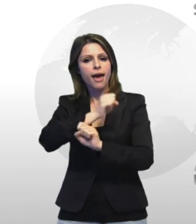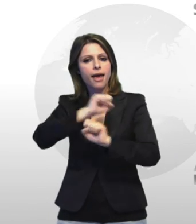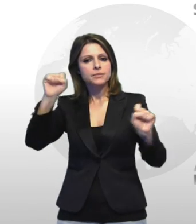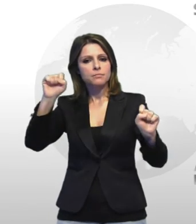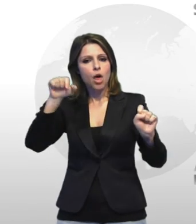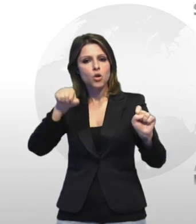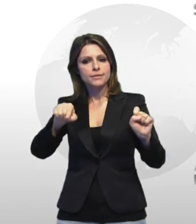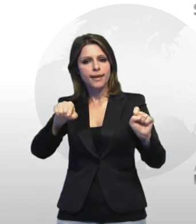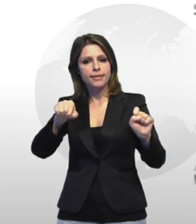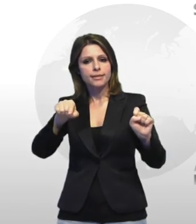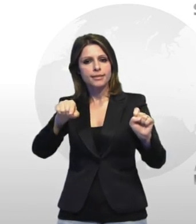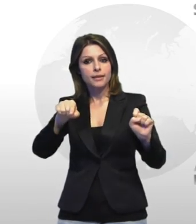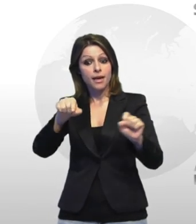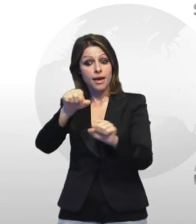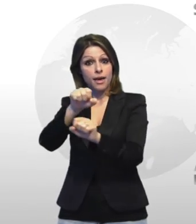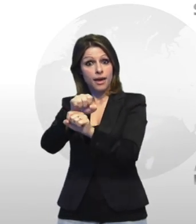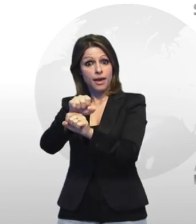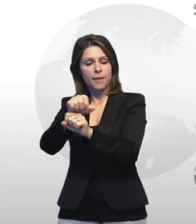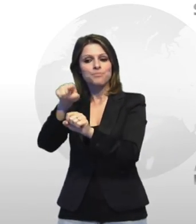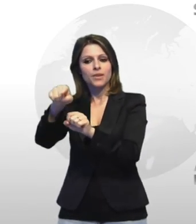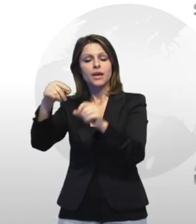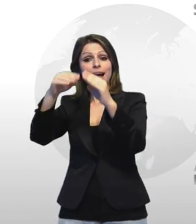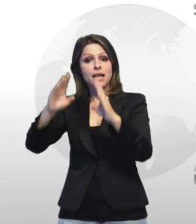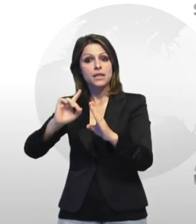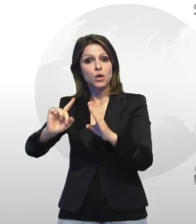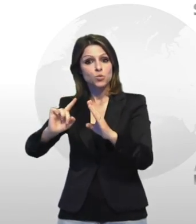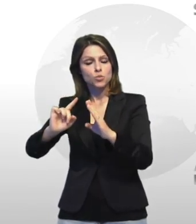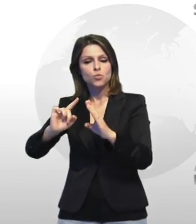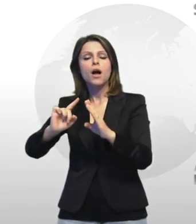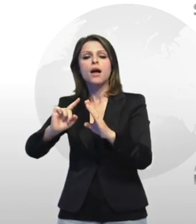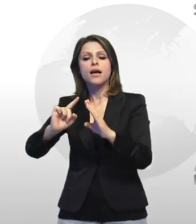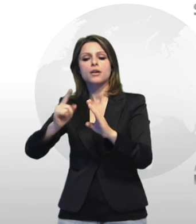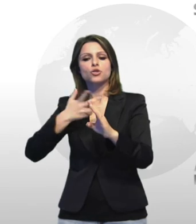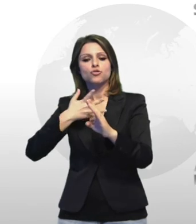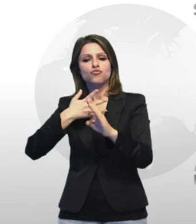nella perquisizione domiciliare l'uomo è stato trovato in possesso di numerosi